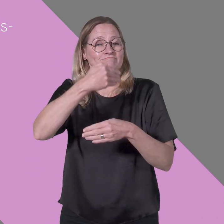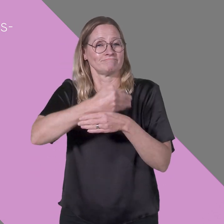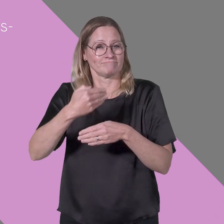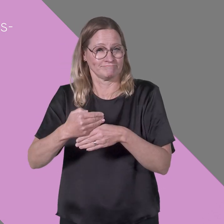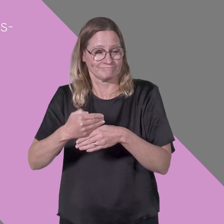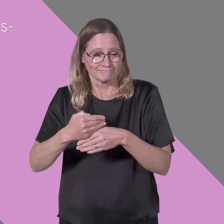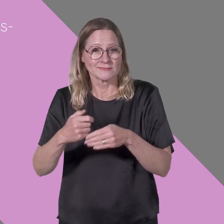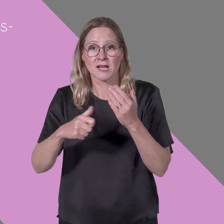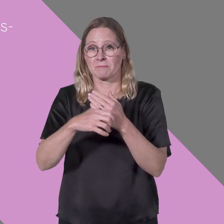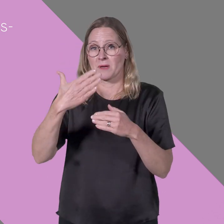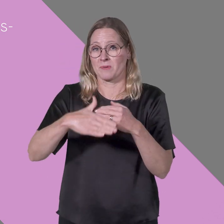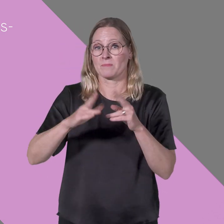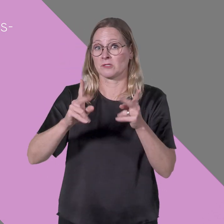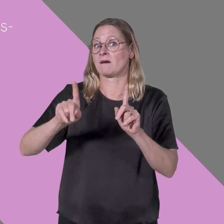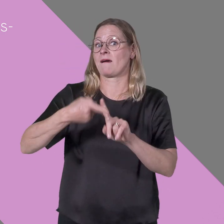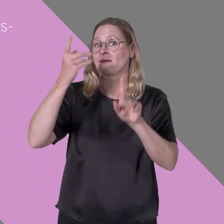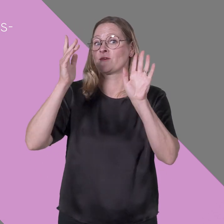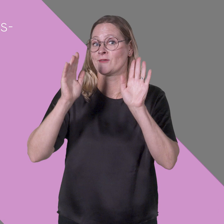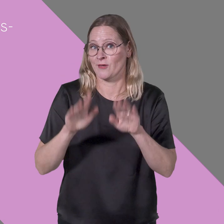lipunmyynti on myös alkanut.